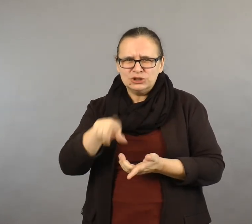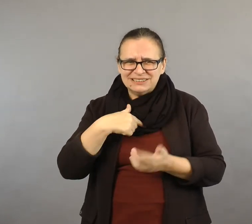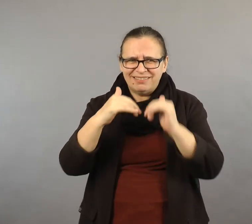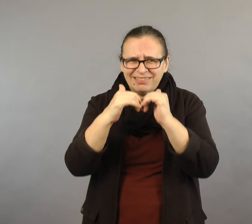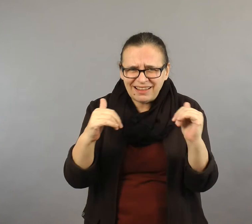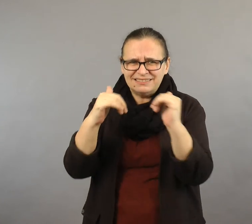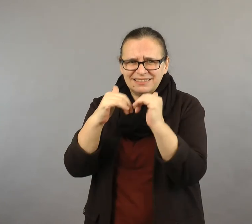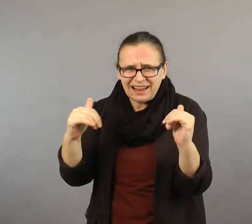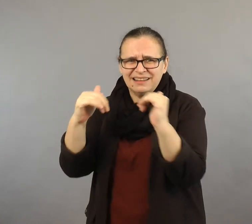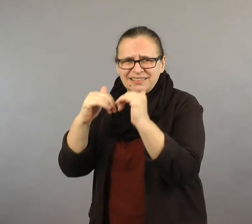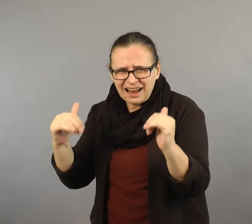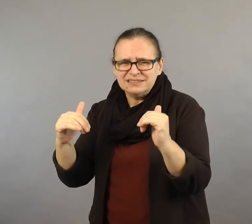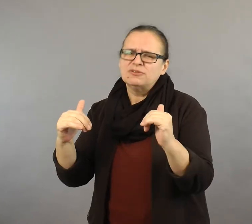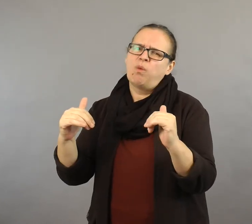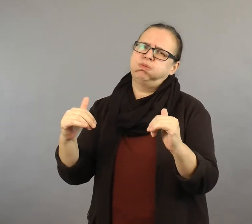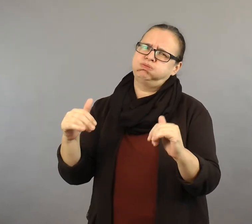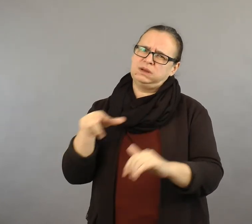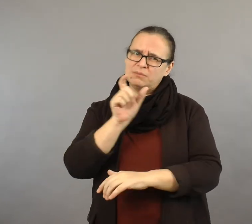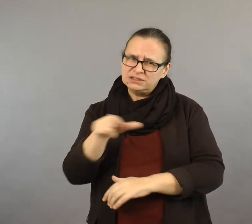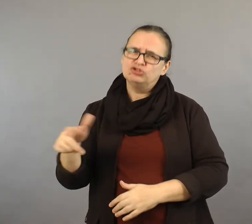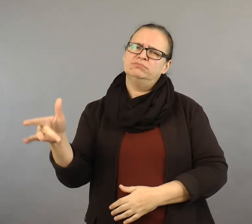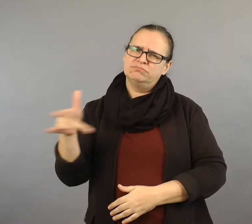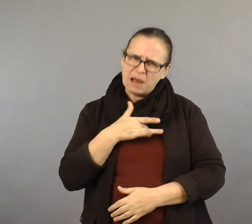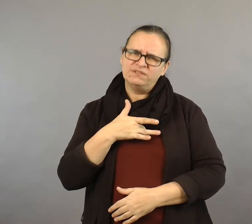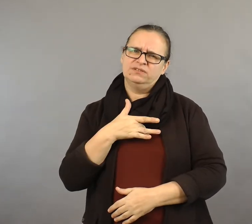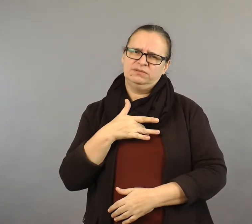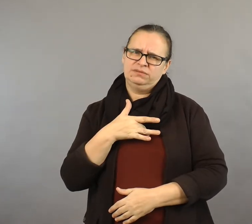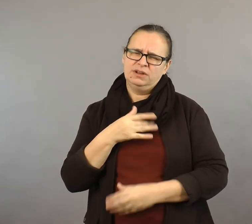Und den Müll auch noch trennen sollen Das betrifft Menschen